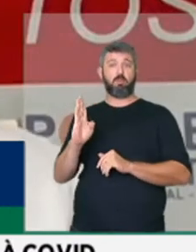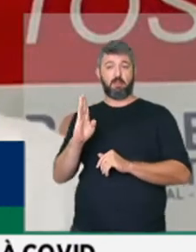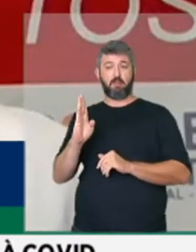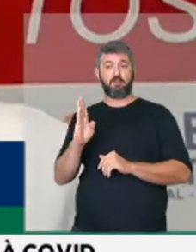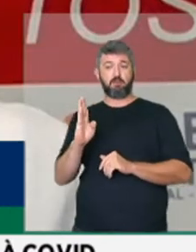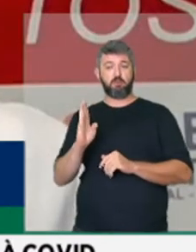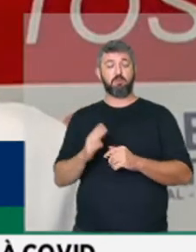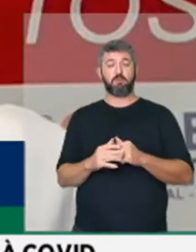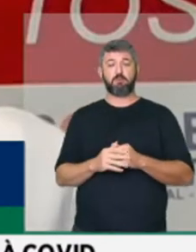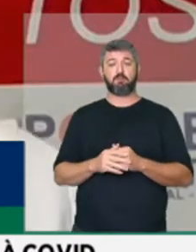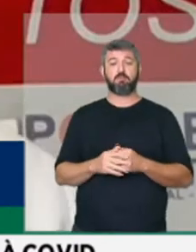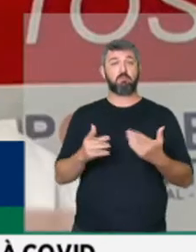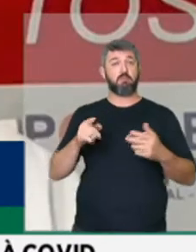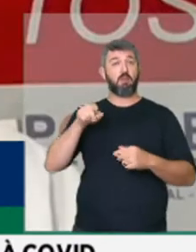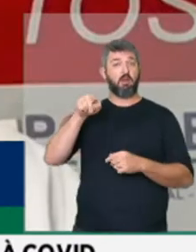BRASILEIRO, EM DEFESA DA CAIXA ECONÔMICA FEDERAL FEDERAL,